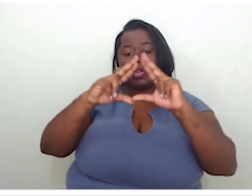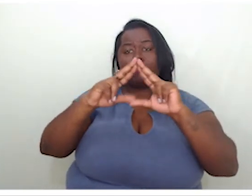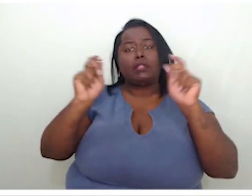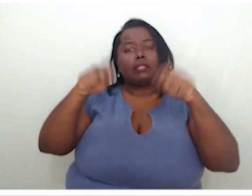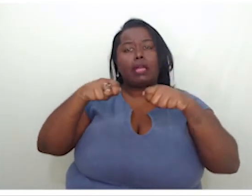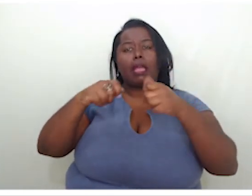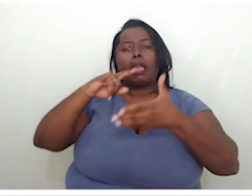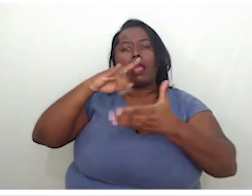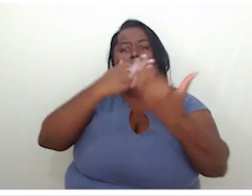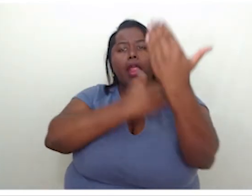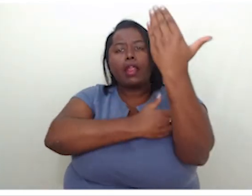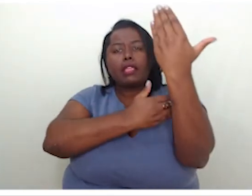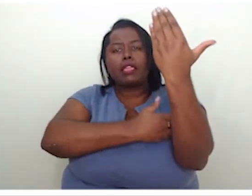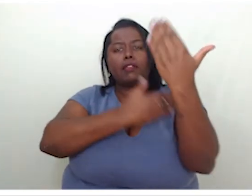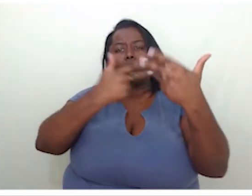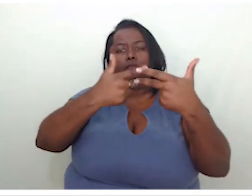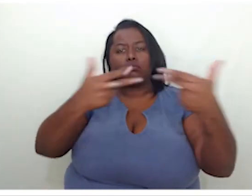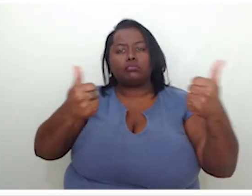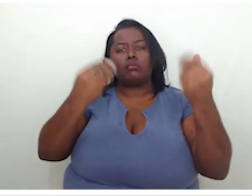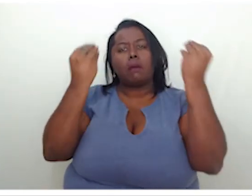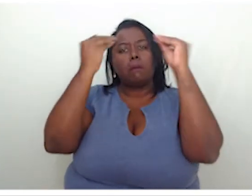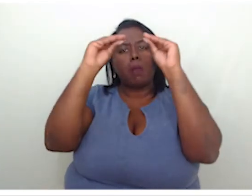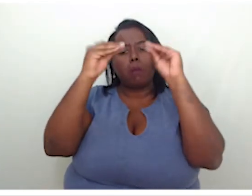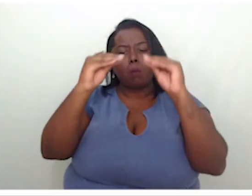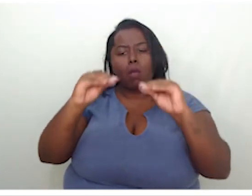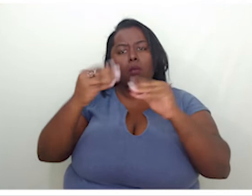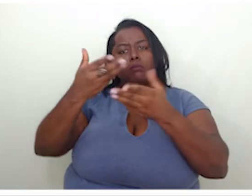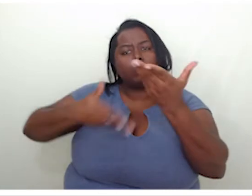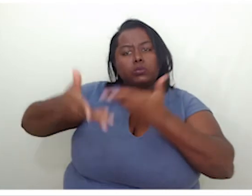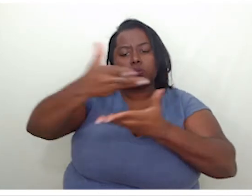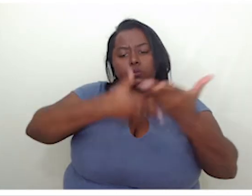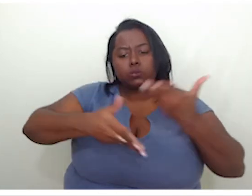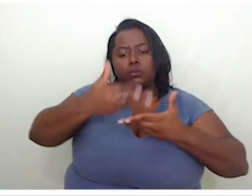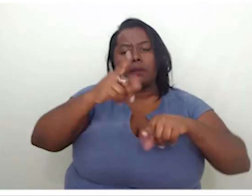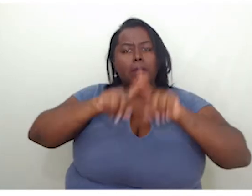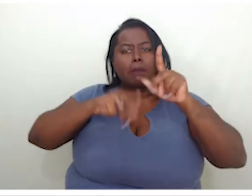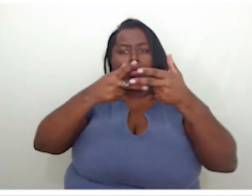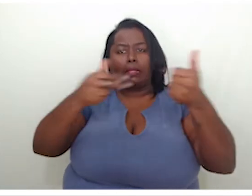Google Blogger puede ser usado, por ejemplo, para demonstraciones de competencia,